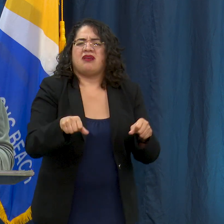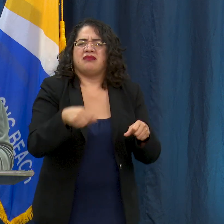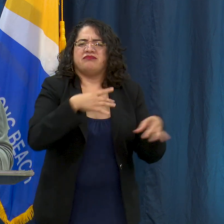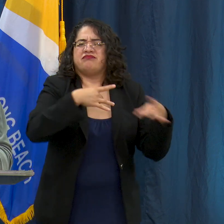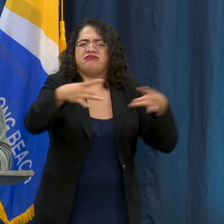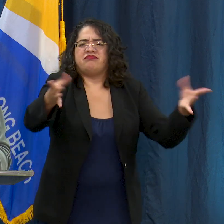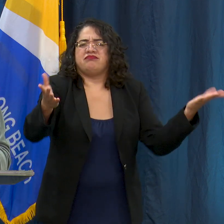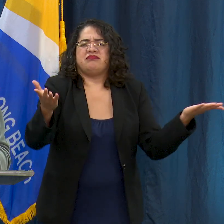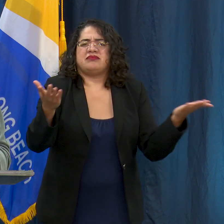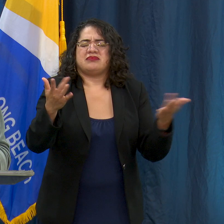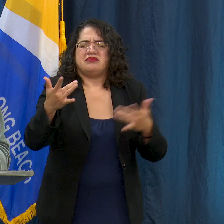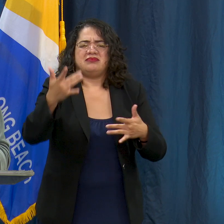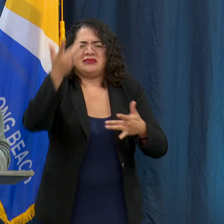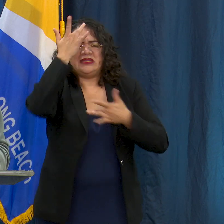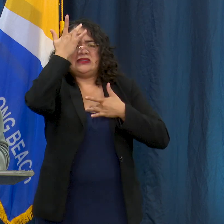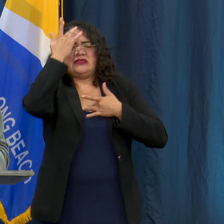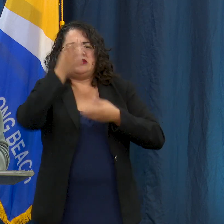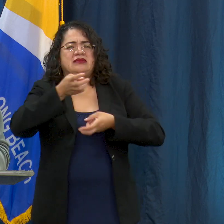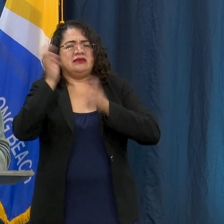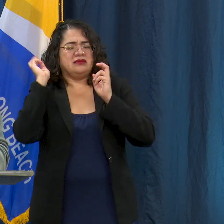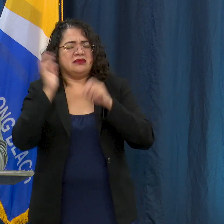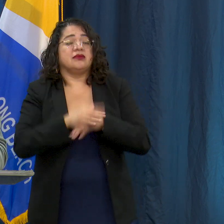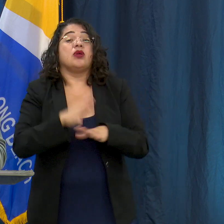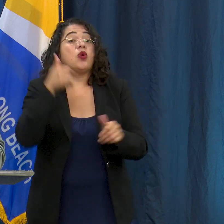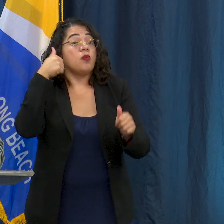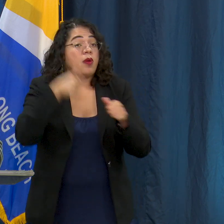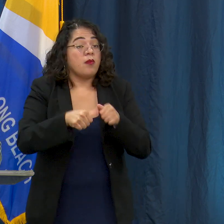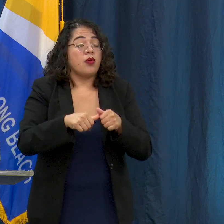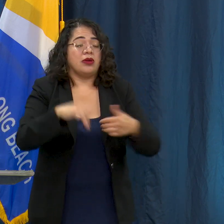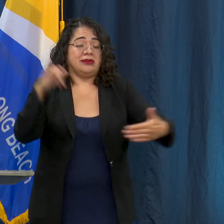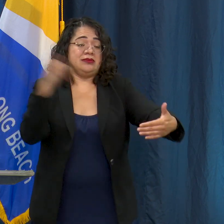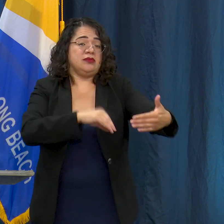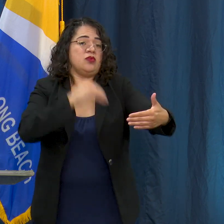mejor que pueda no recuerden que no solar protégée no se